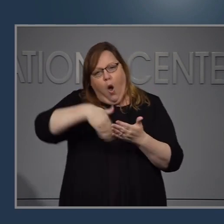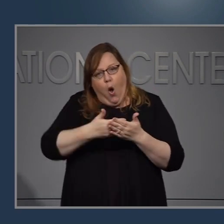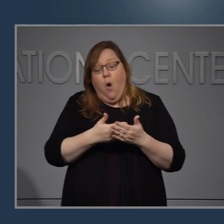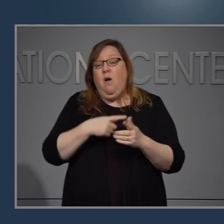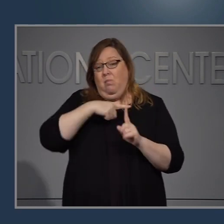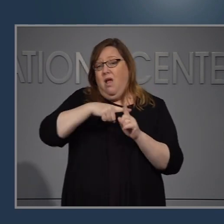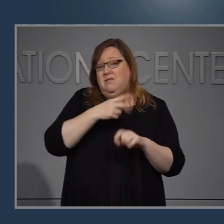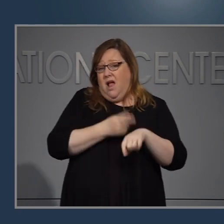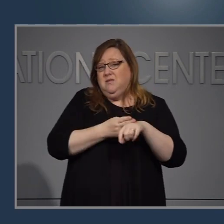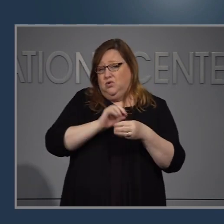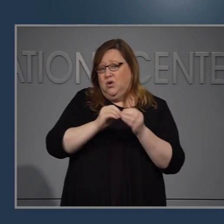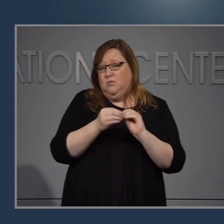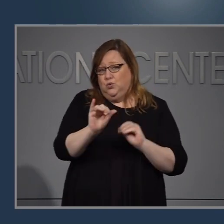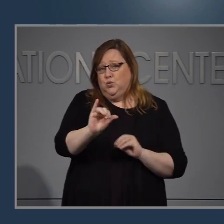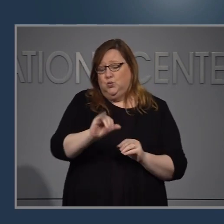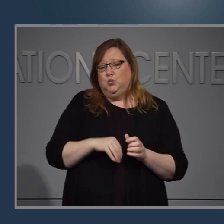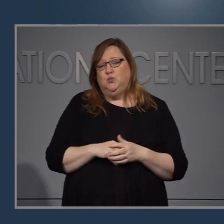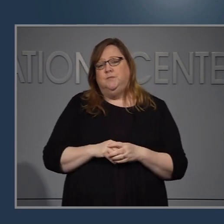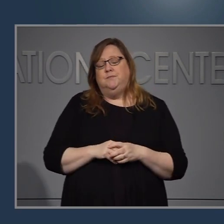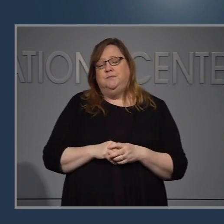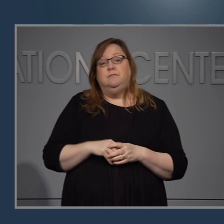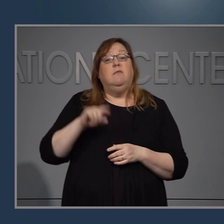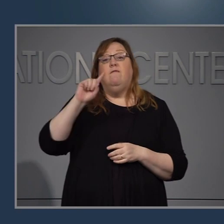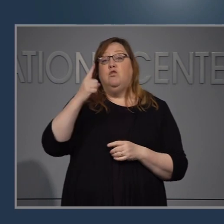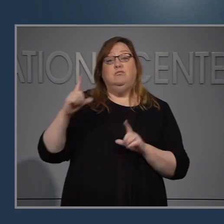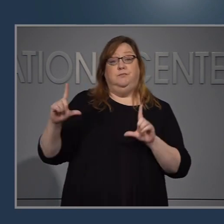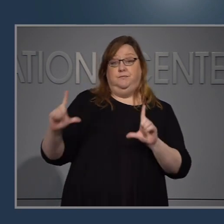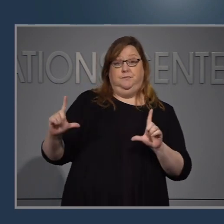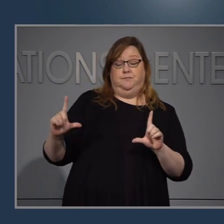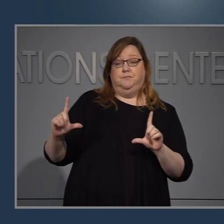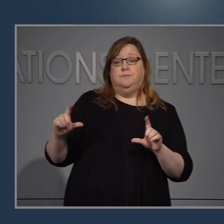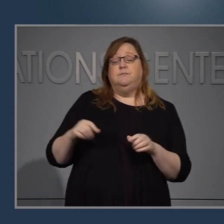Este viene observen las personas que vienen a la sala de emergencia con síntomas